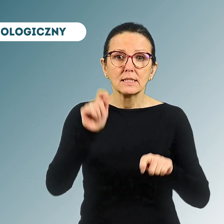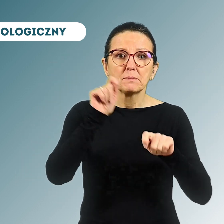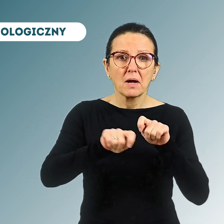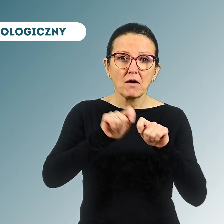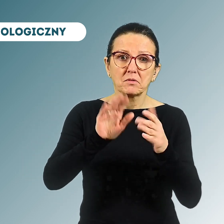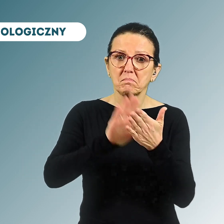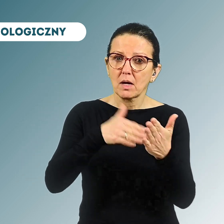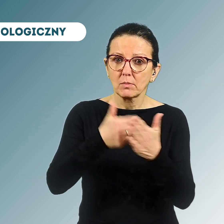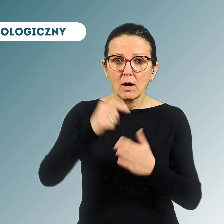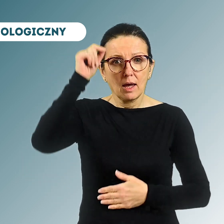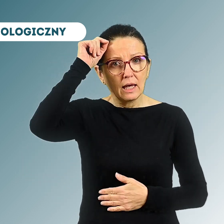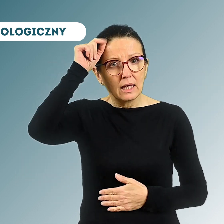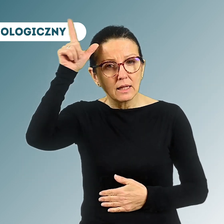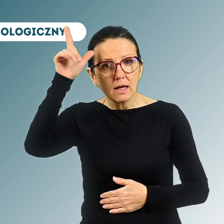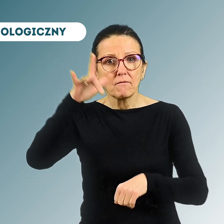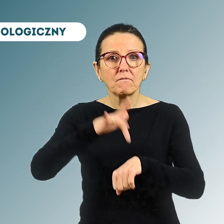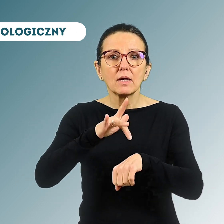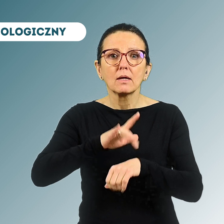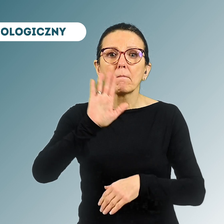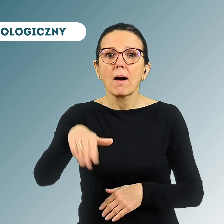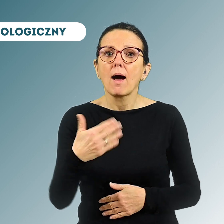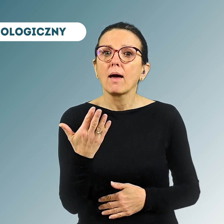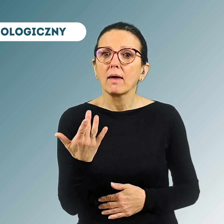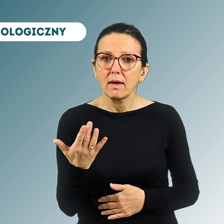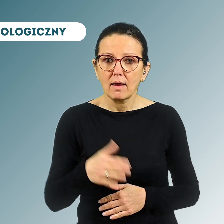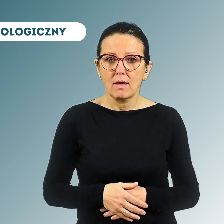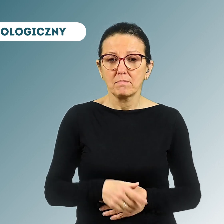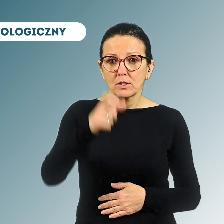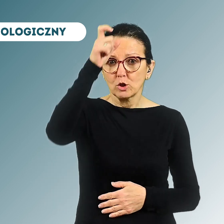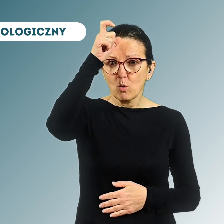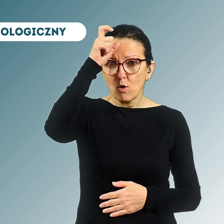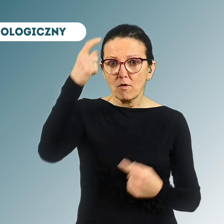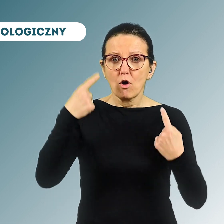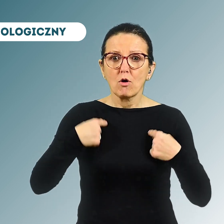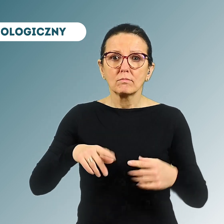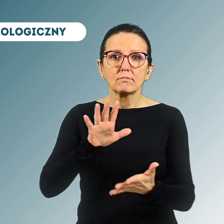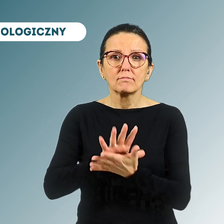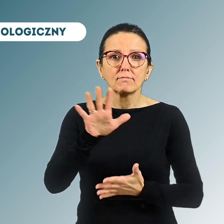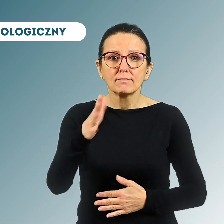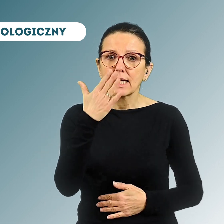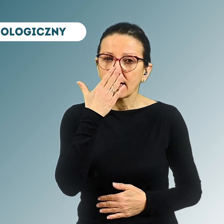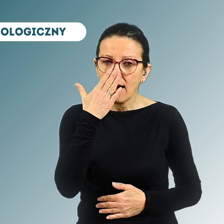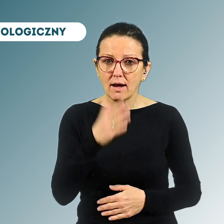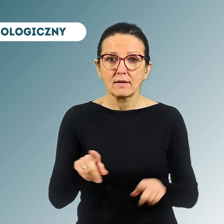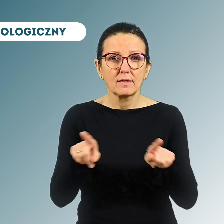np. sprawdza inteligencję człowieka. Na podstawie testu można sprawdzić osobowość człowieka,